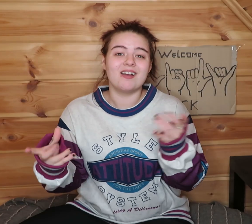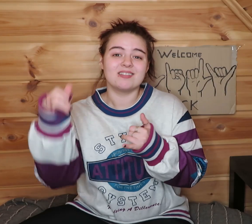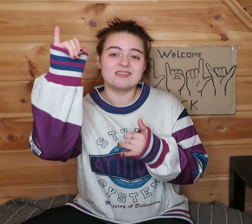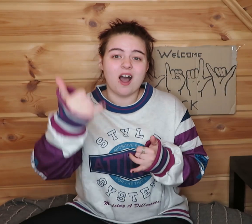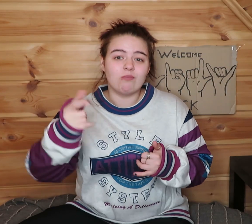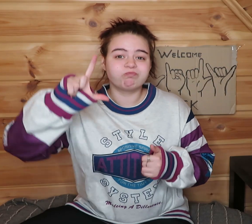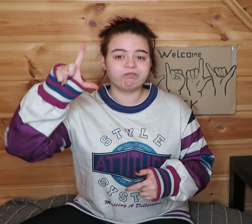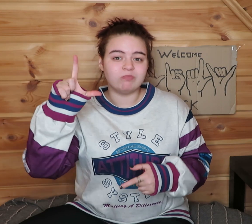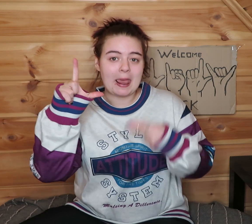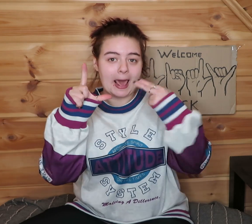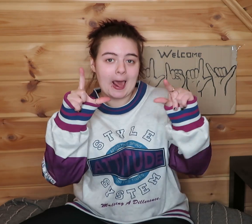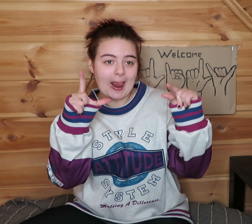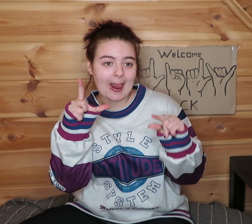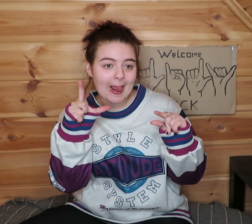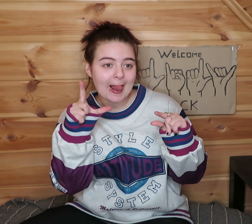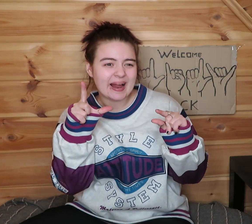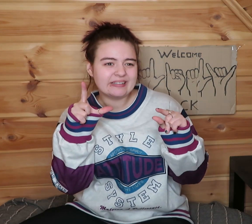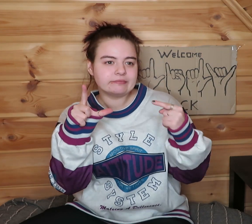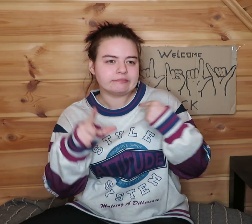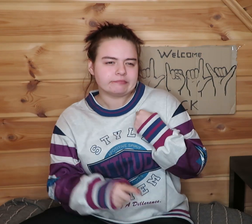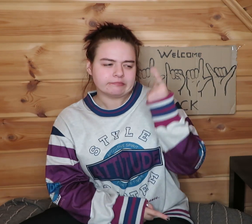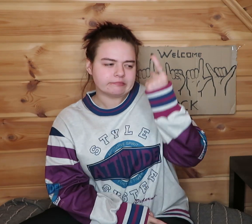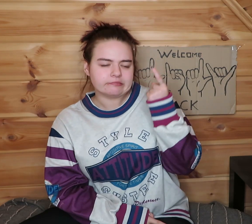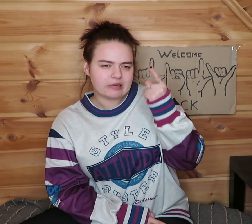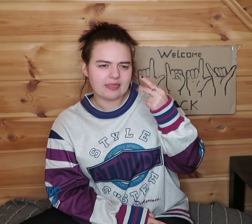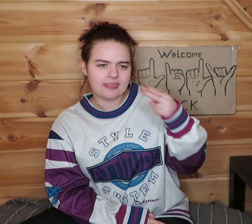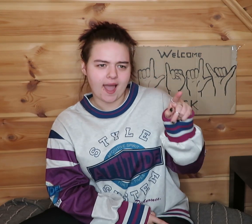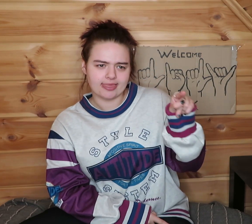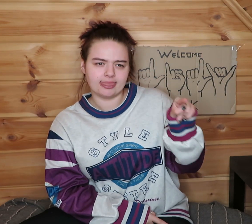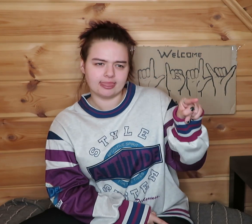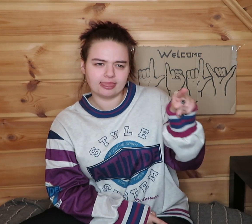Viele sagen Ja und sehr wenige Nein. Ich wundere mich ein bisschen über die Antworten Nein.....